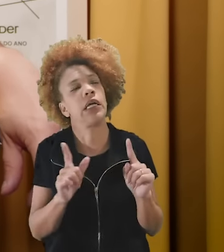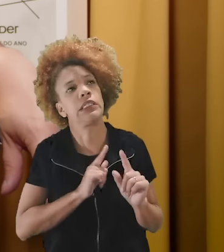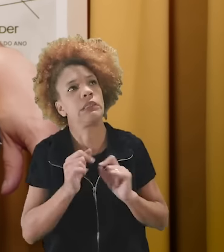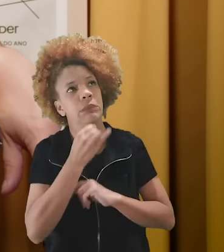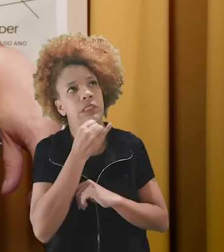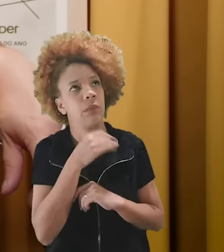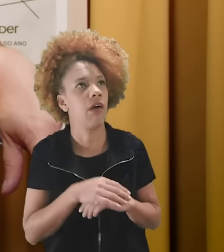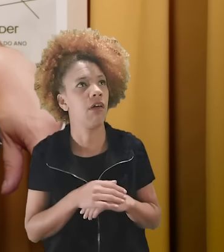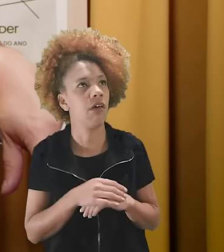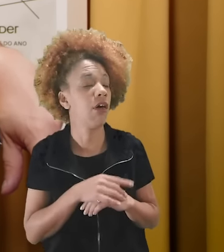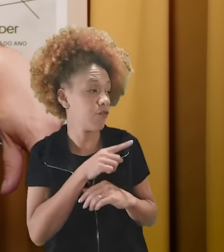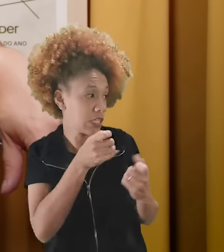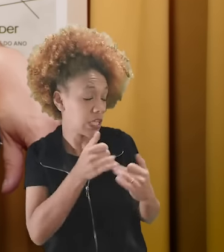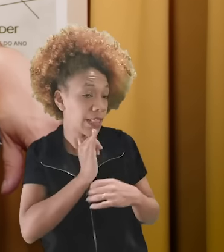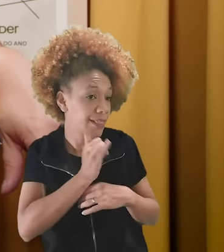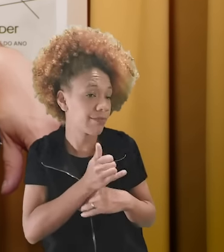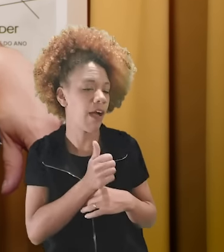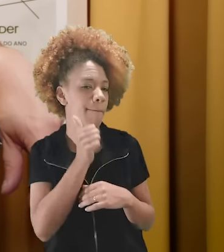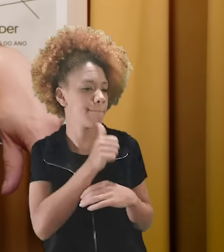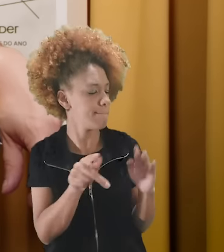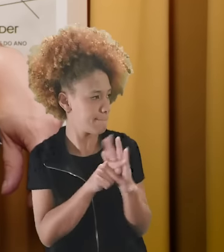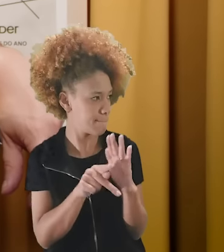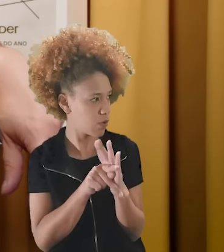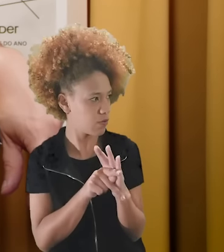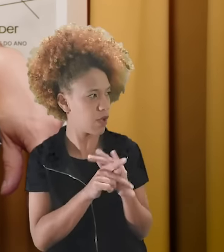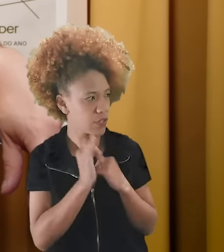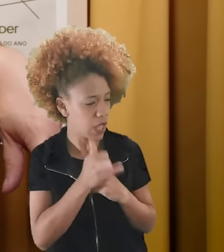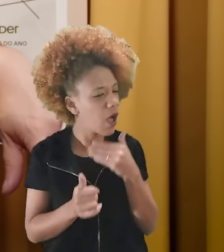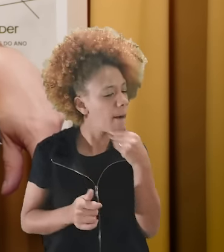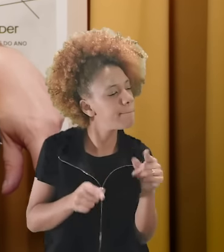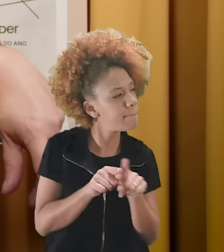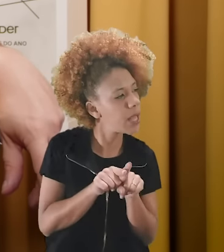né você por exemplo você falou que você narra muito coisa feminina você narra coisa masculina